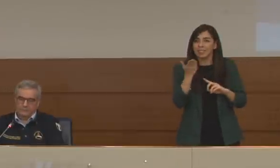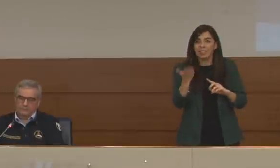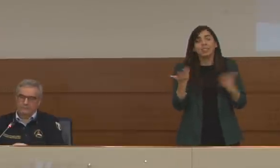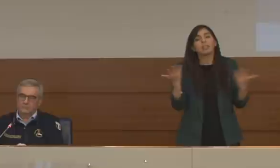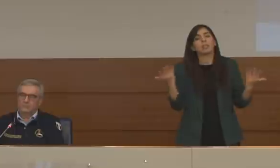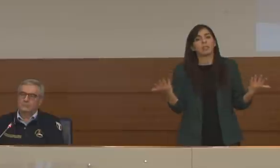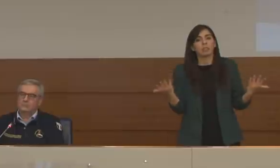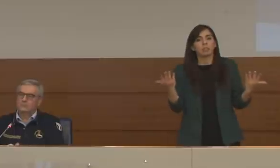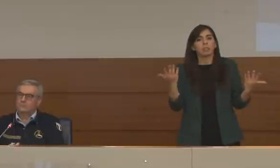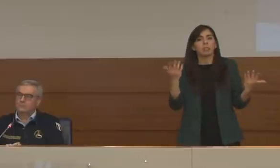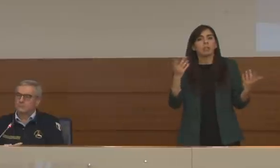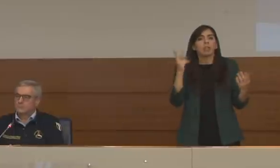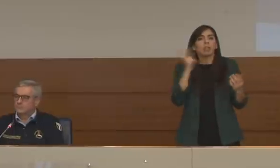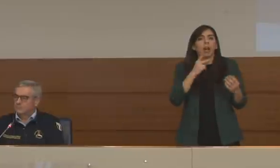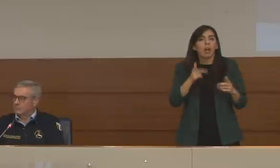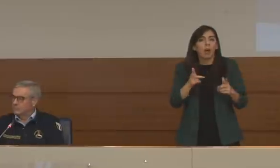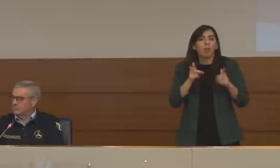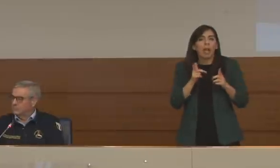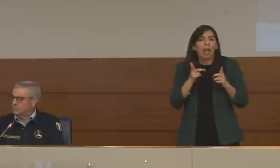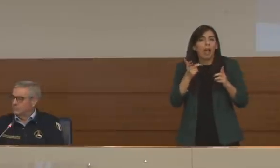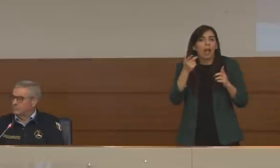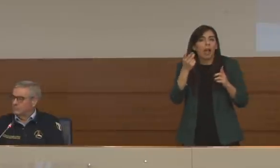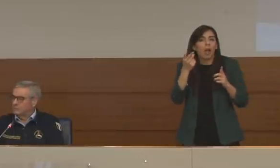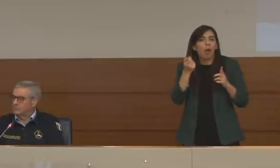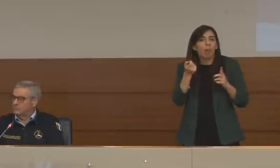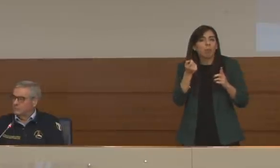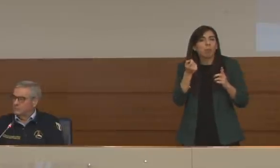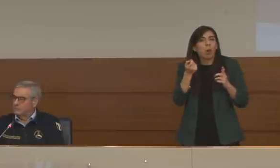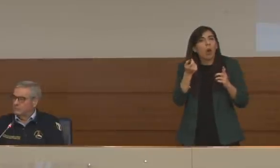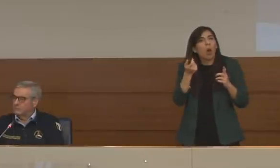ci devono indurre magari a imparare dalle esperienze.